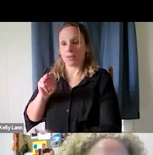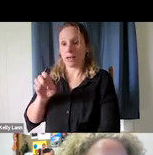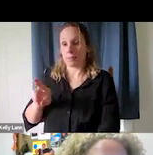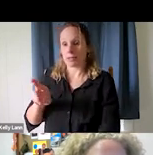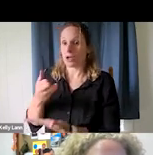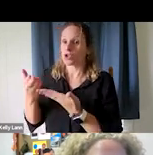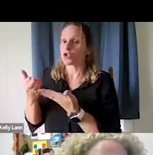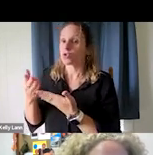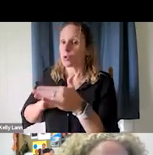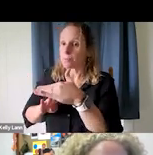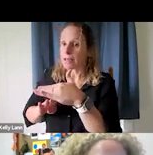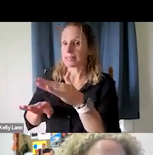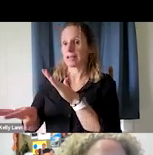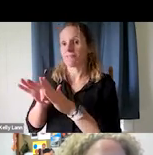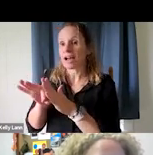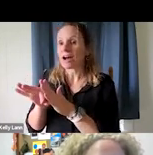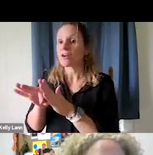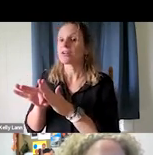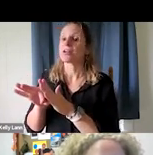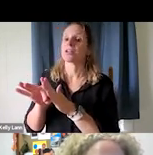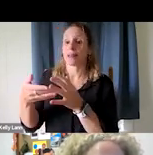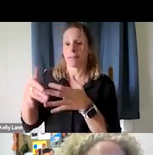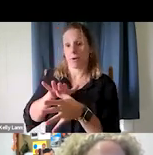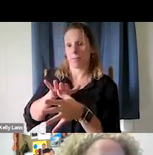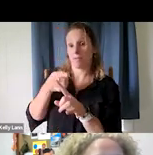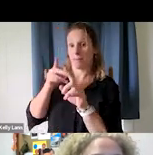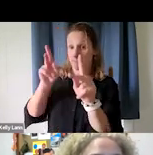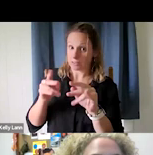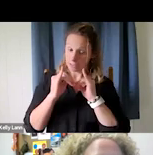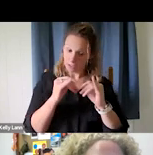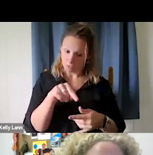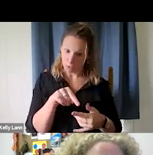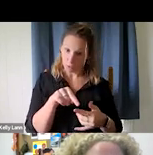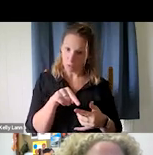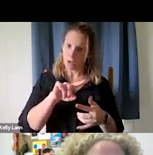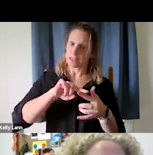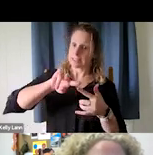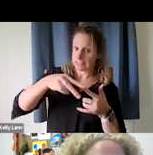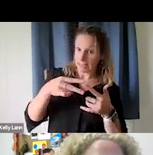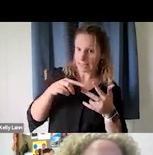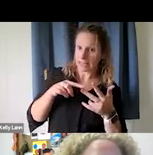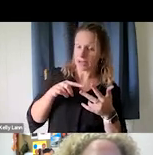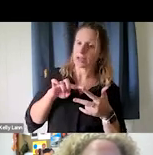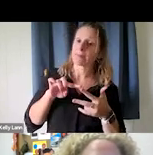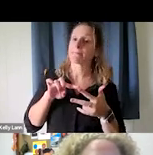La fuente es o bien primaria, siendo la persona a la que estoy entrevistando, puede ser secundaria